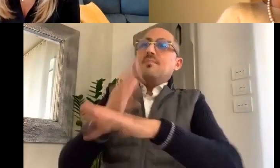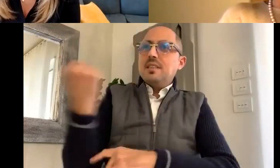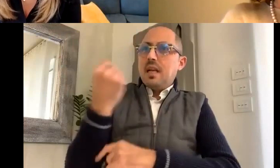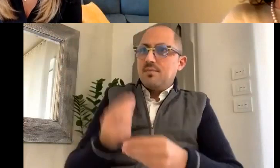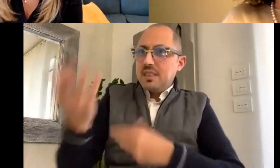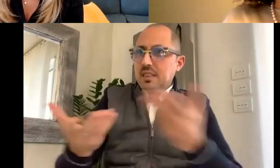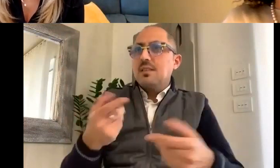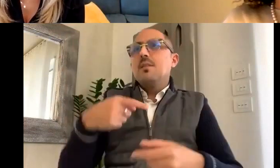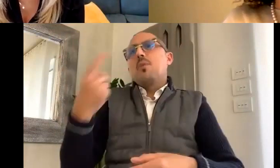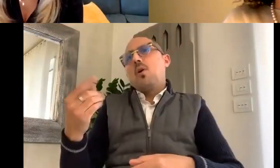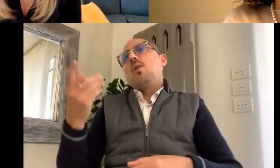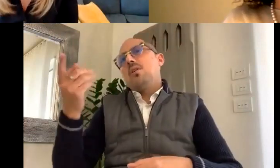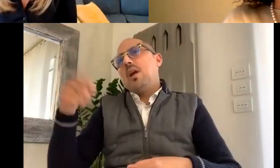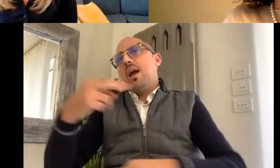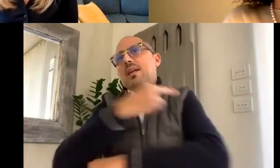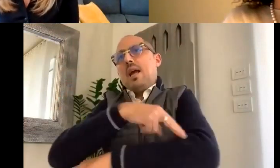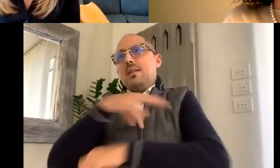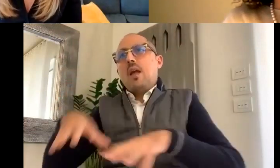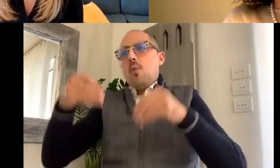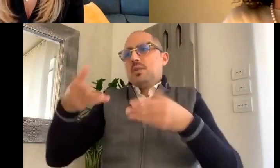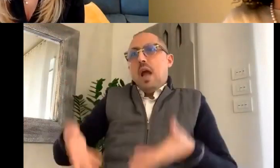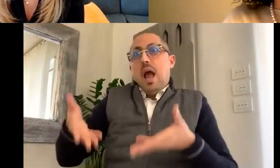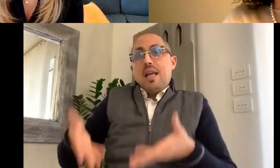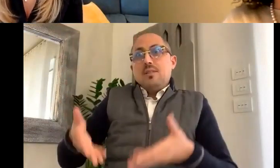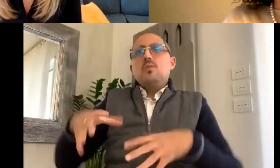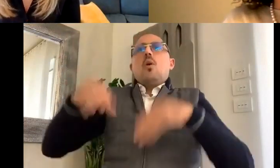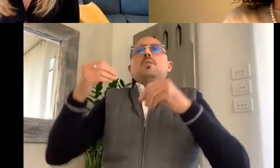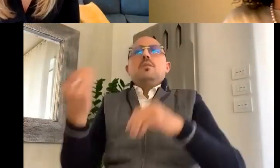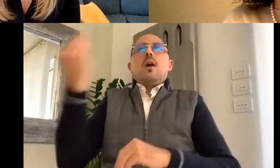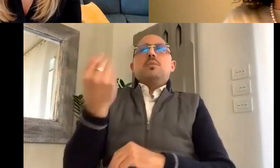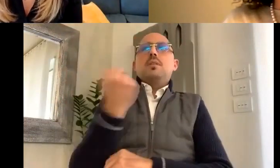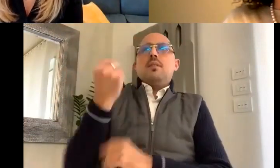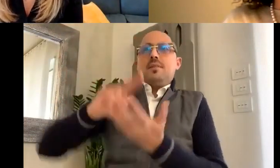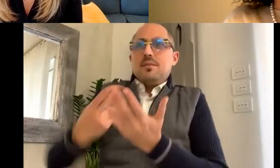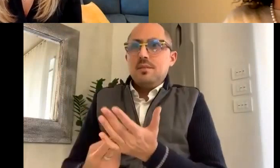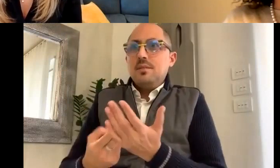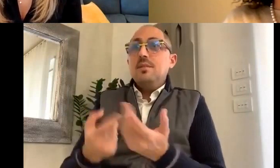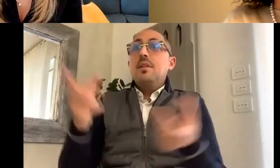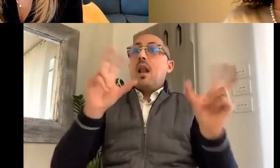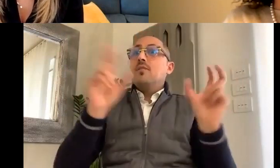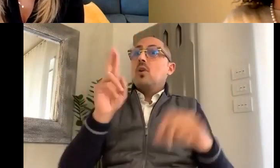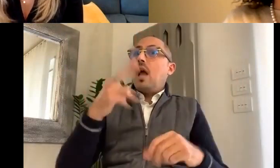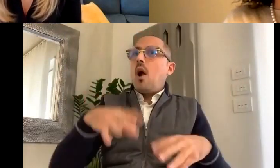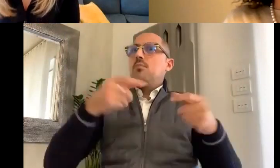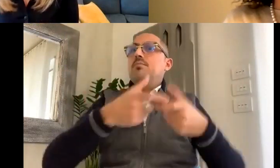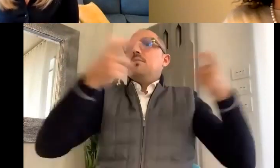la protezione civile è stata la volta del presidente Conte, adesso inizia la Rai a fare qualche servizio in più,